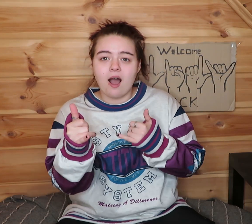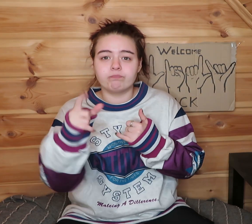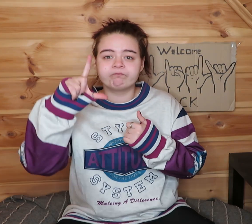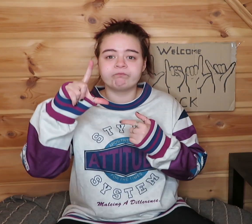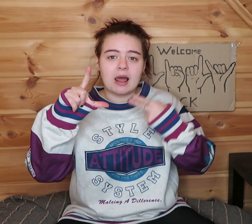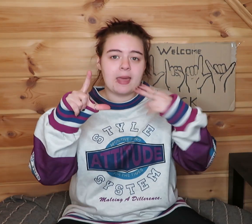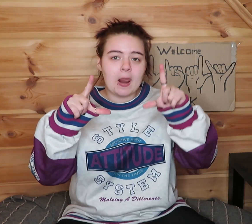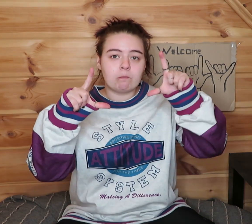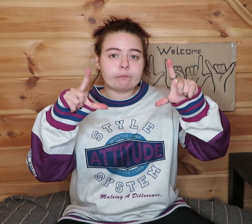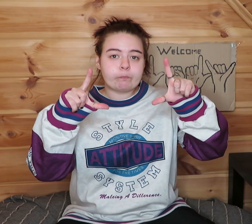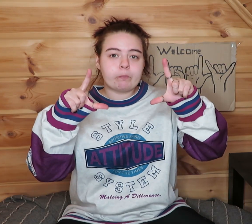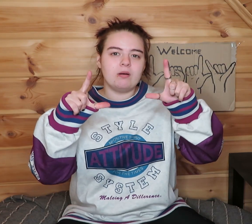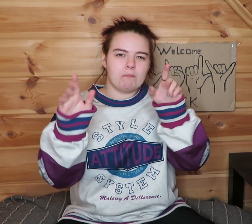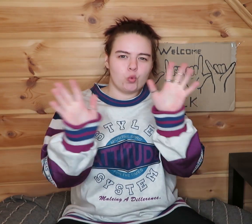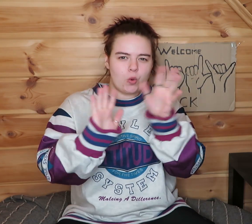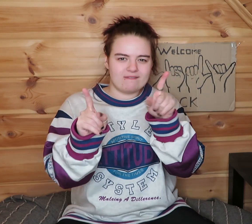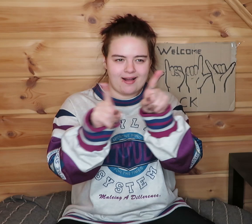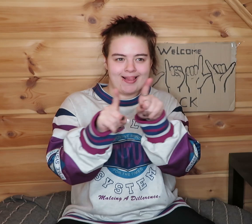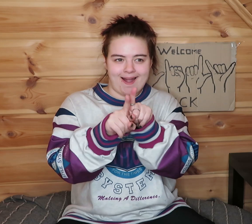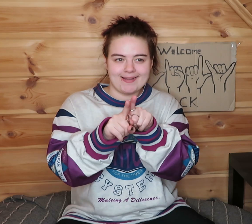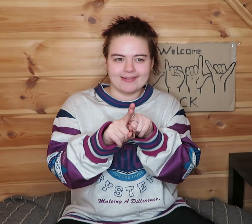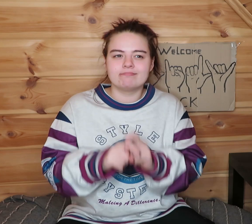Dabei fällt die Auswertung von Ja und Nein ungefähr gleich aus.